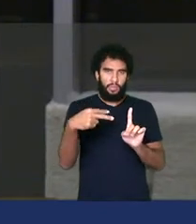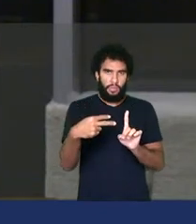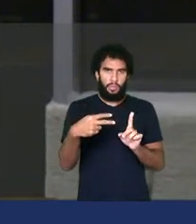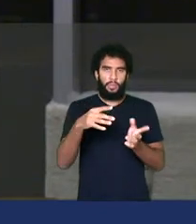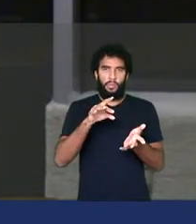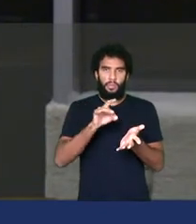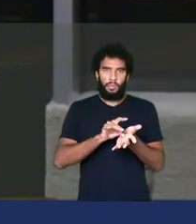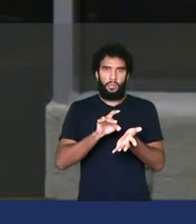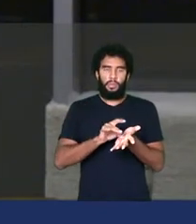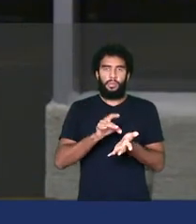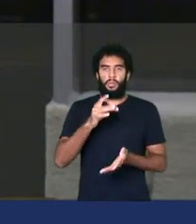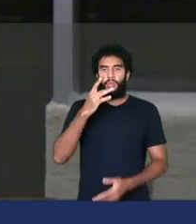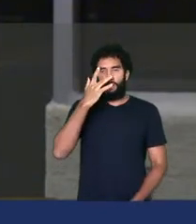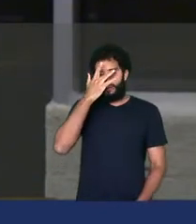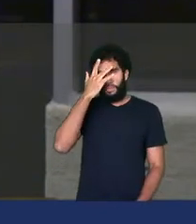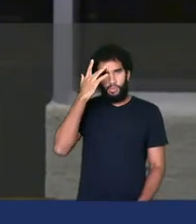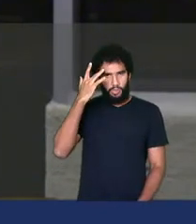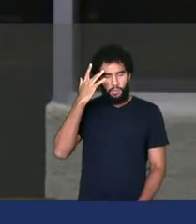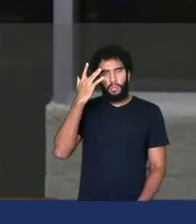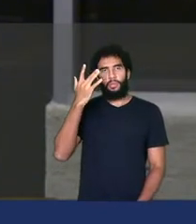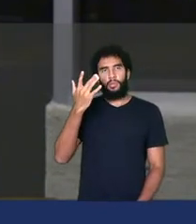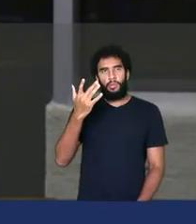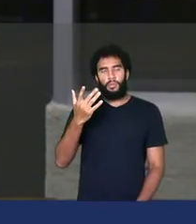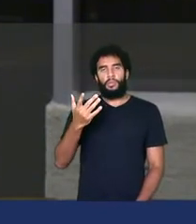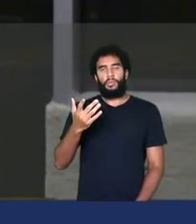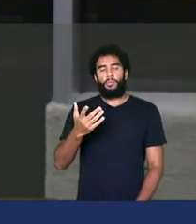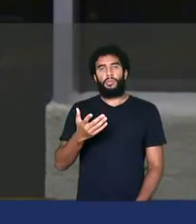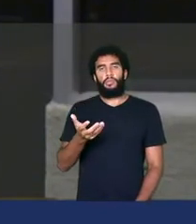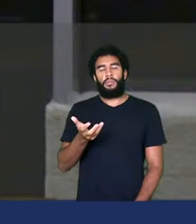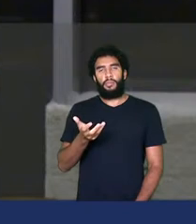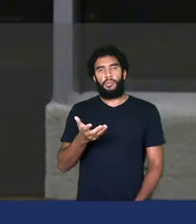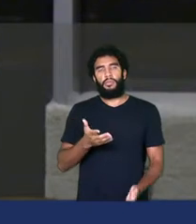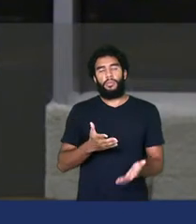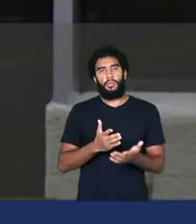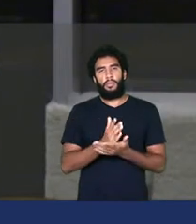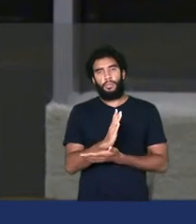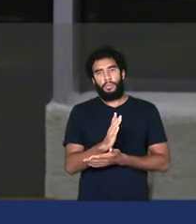DIVERSIFICAR O NOSSO TURISMO. ENTÃO A PERSPECTIVA QUE DE FATO AQUELES QUE DEFENDERAM A